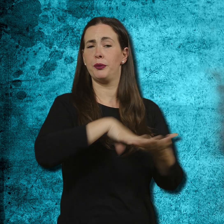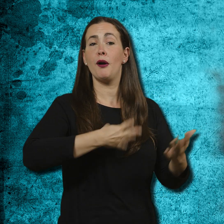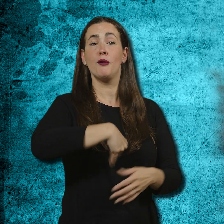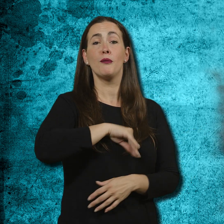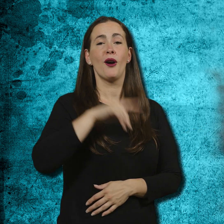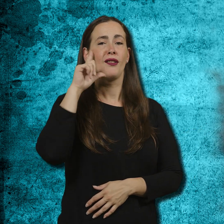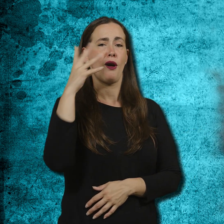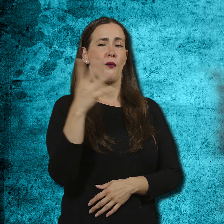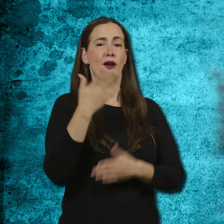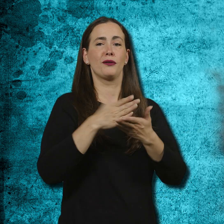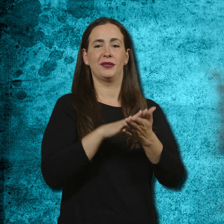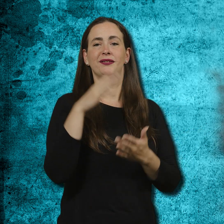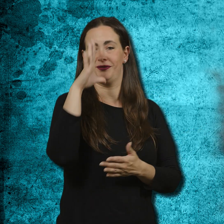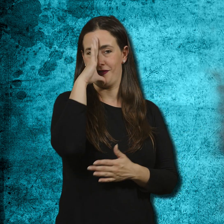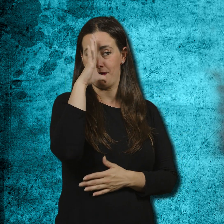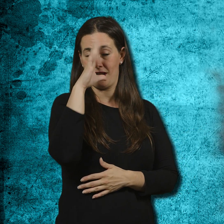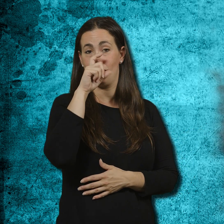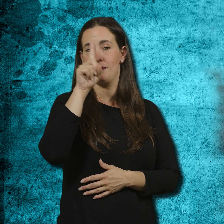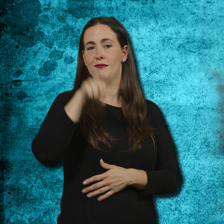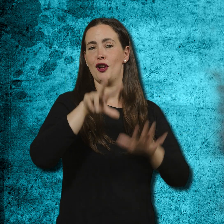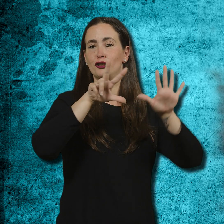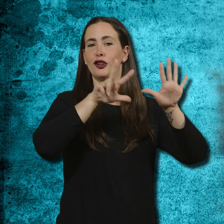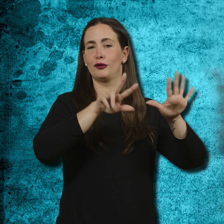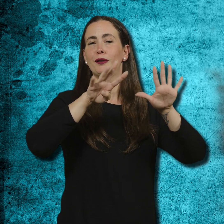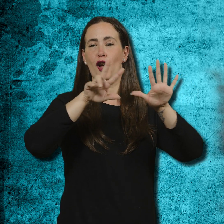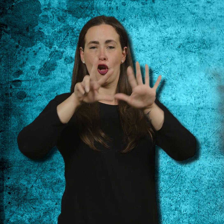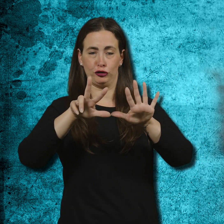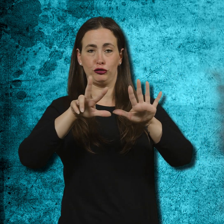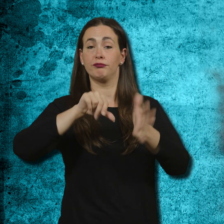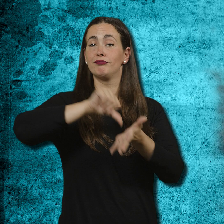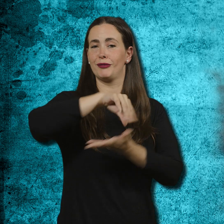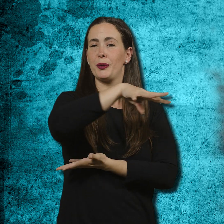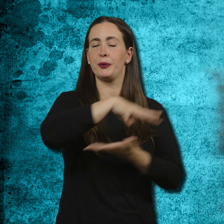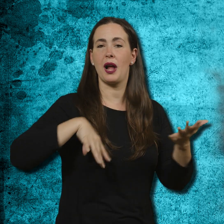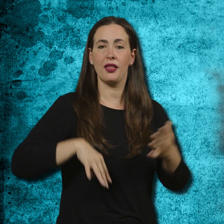i va morir el 4 de febrer de 1898 a Barcelona.